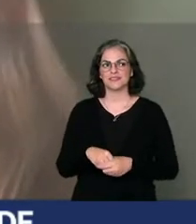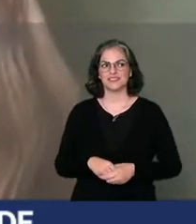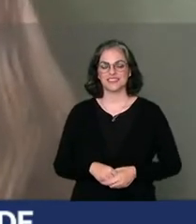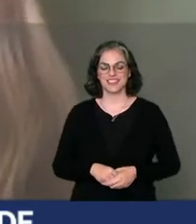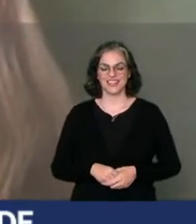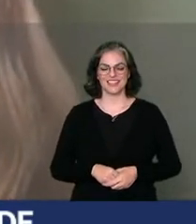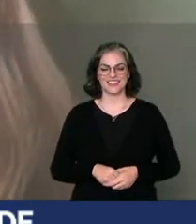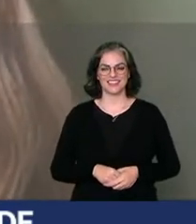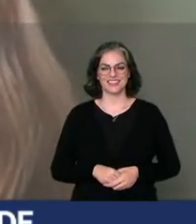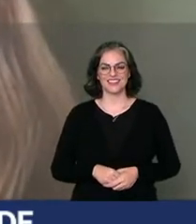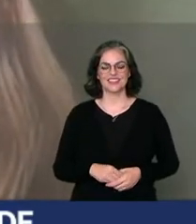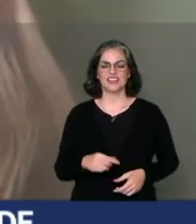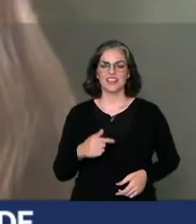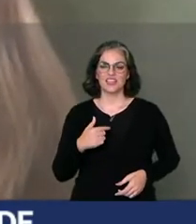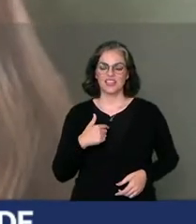DOS, TODOS POSSAM SER BENEFICIADOS. COM ISSO EU